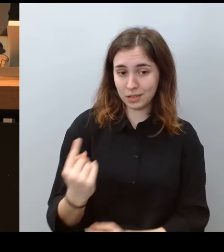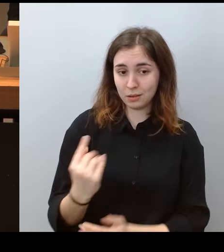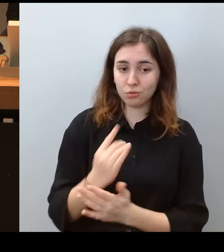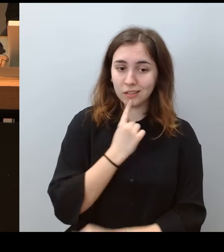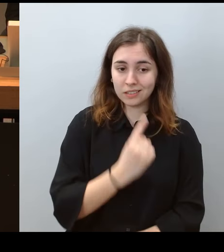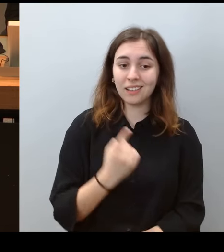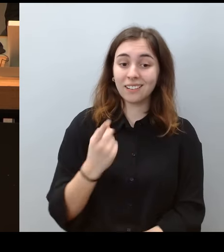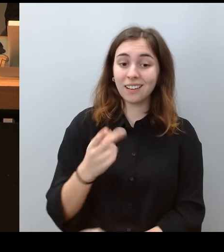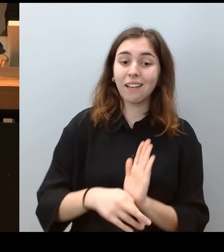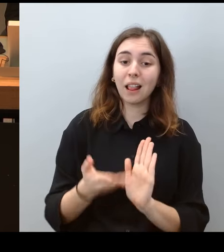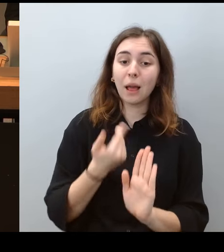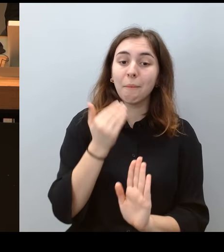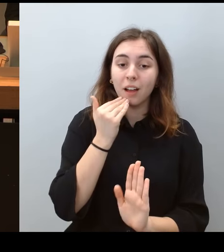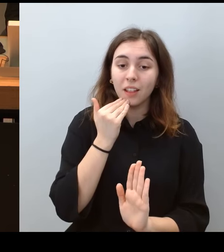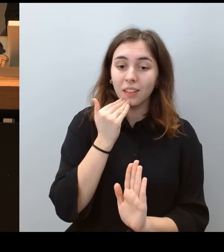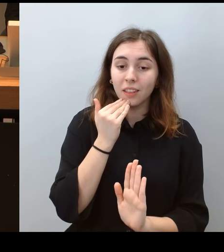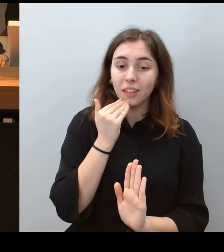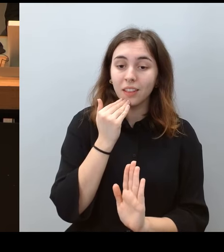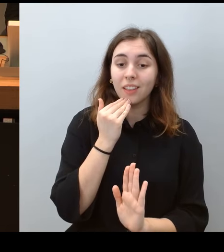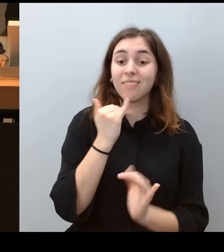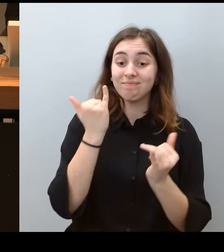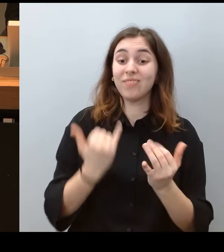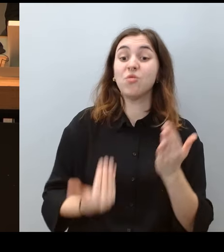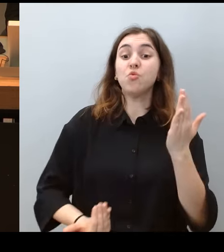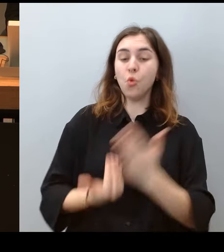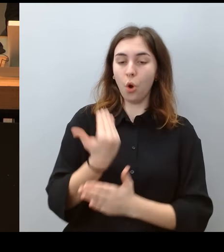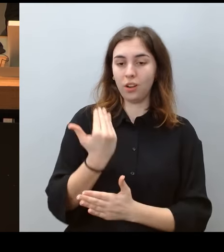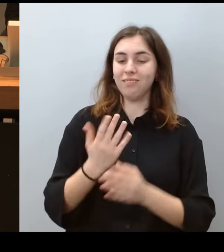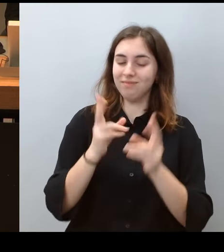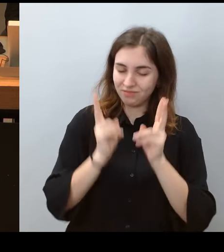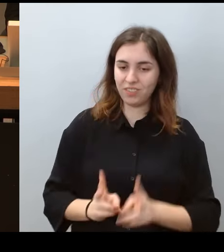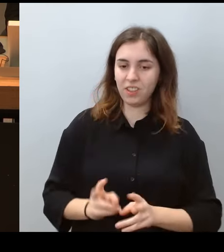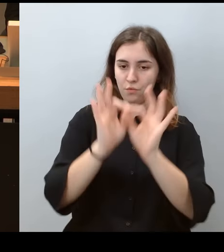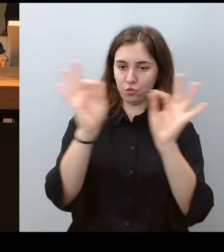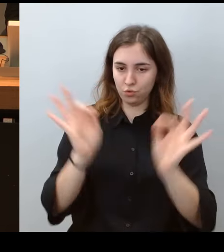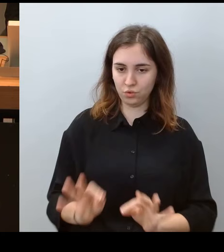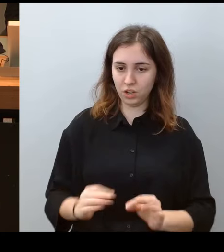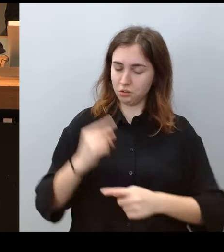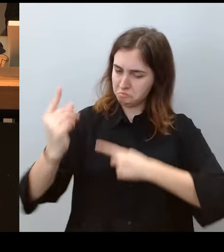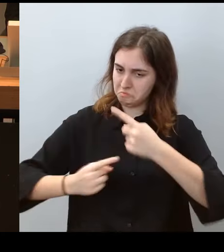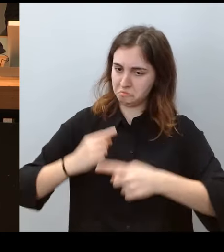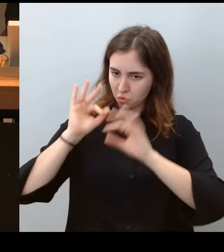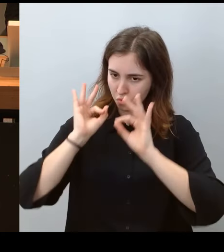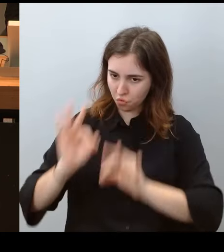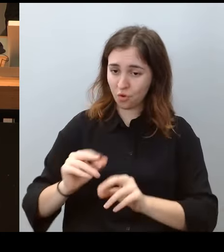eine funktionierende, gut laufende und dauerhafte Lösung gibt, vorher nicht.